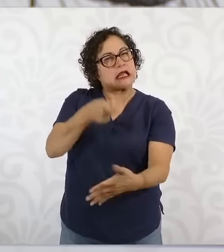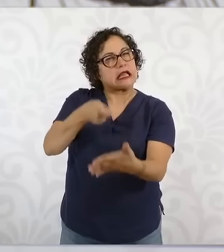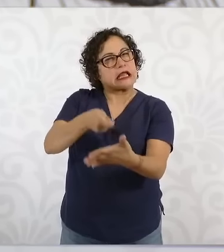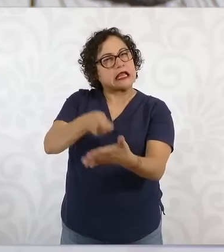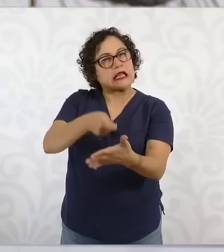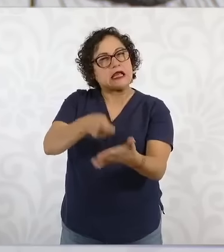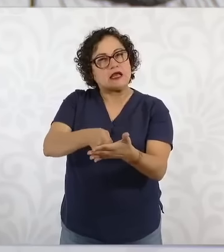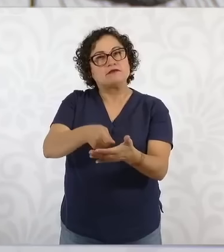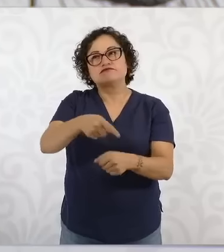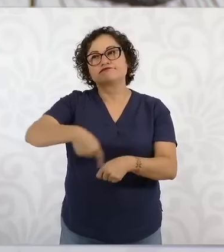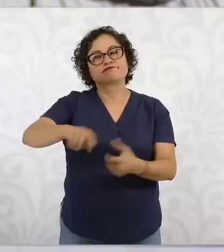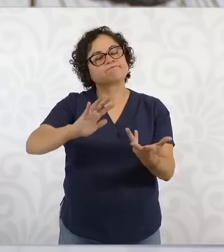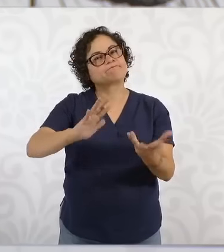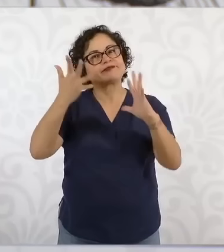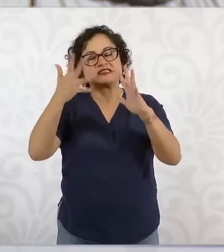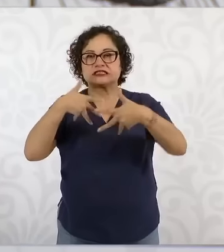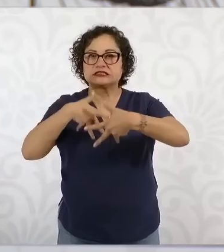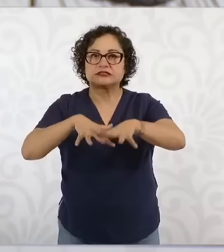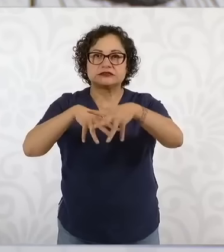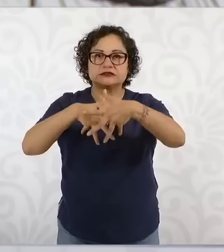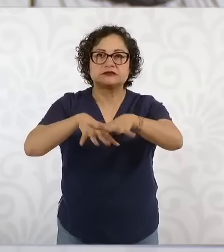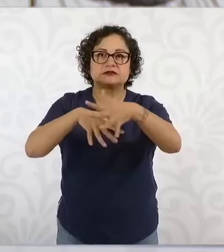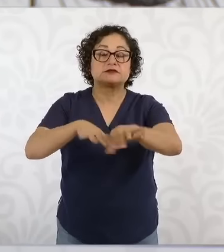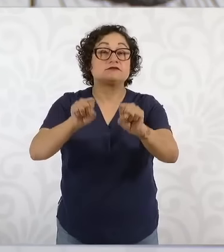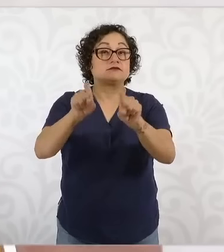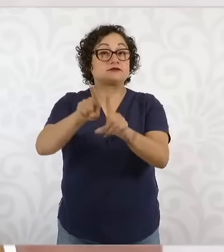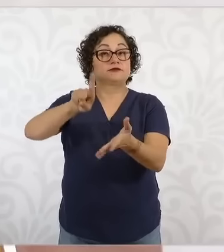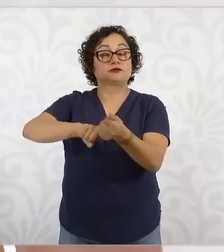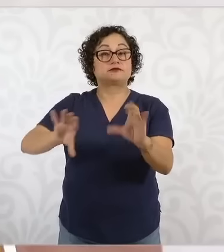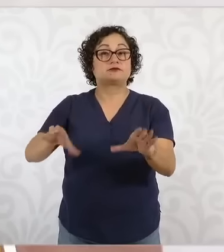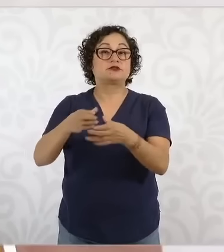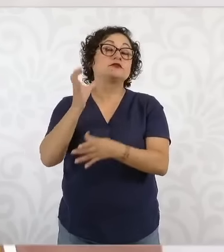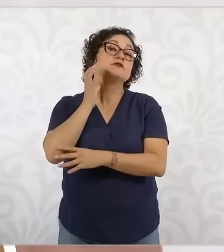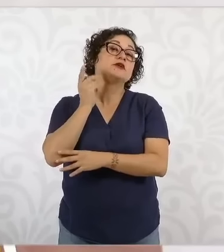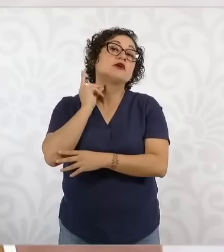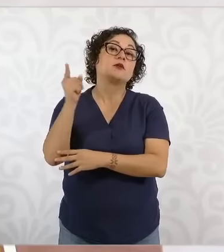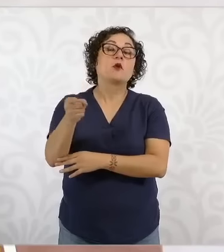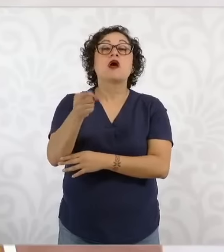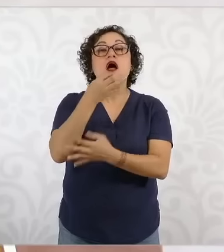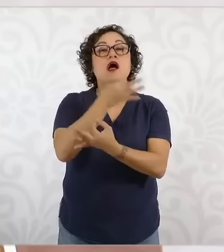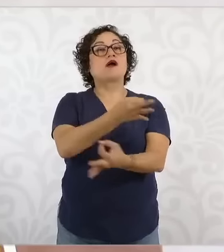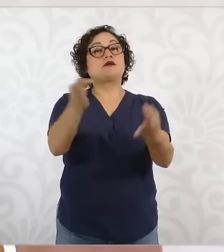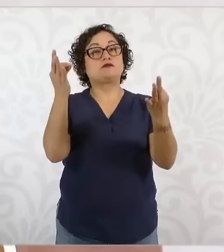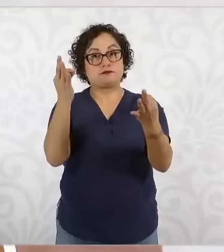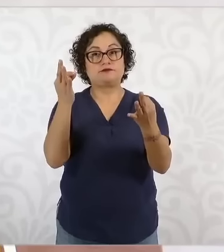y una declaración en el Congreso, los únicos que votan en contra en aquel momento fue el PAN